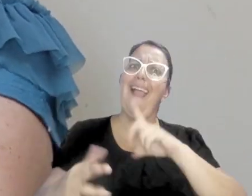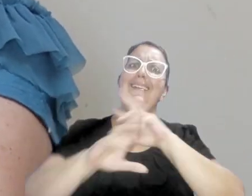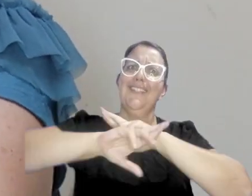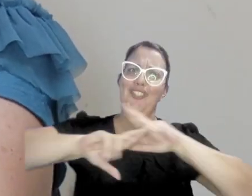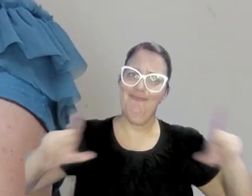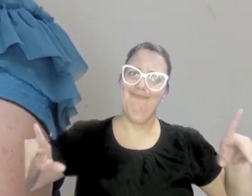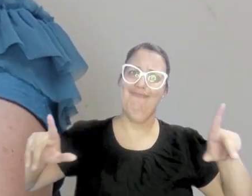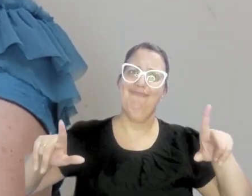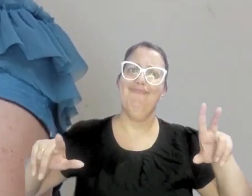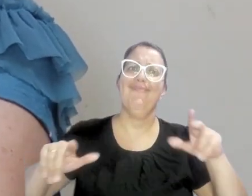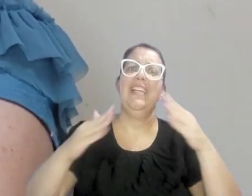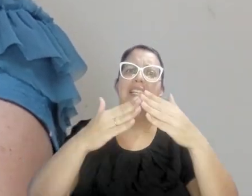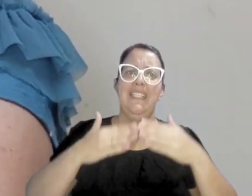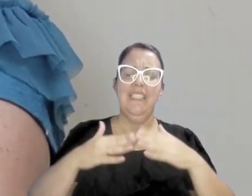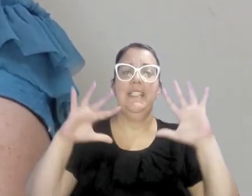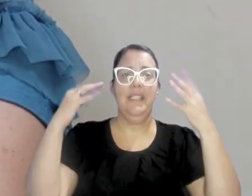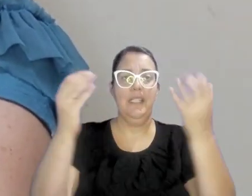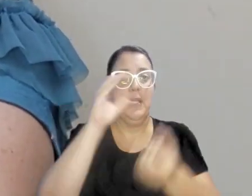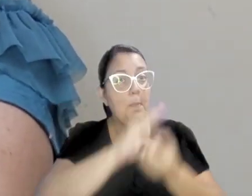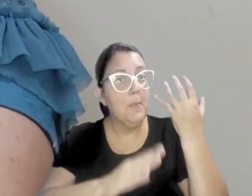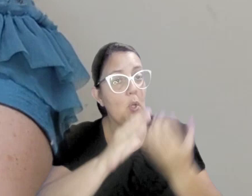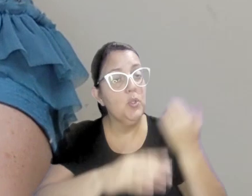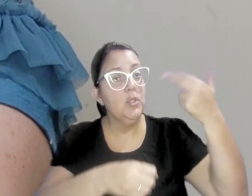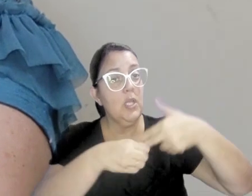O licenciamento ambiental das atividades de produção de petróleo e gás